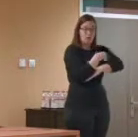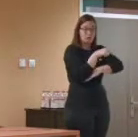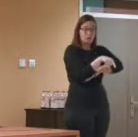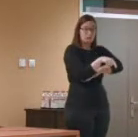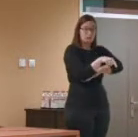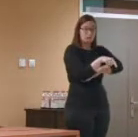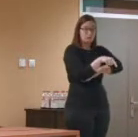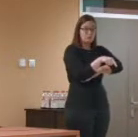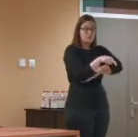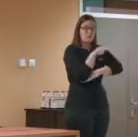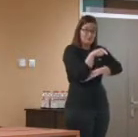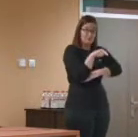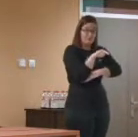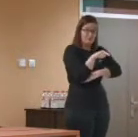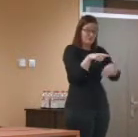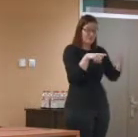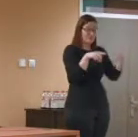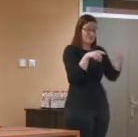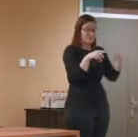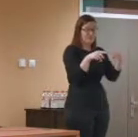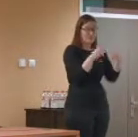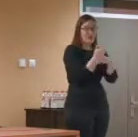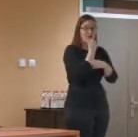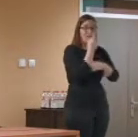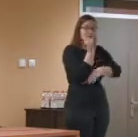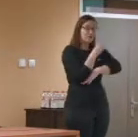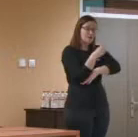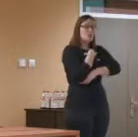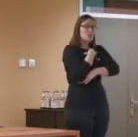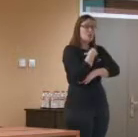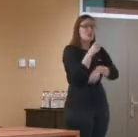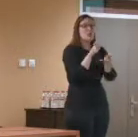hecho posible que todos los grandes eventos como la Fórmula 1, Terra Mítica,